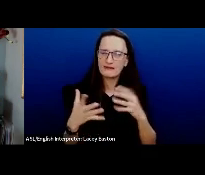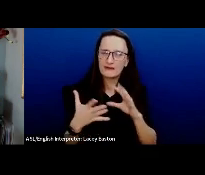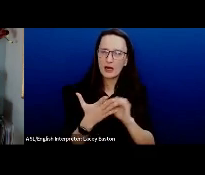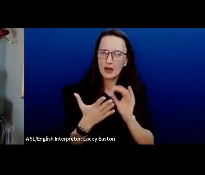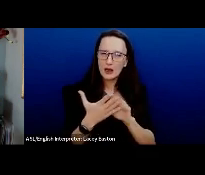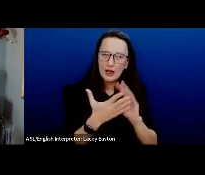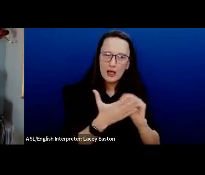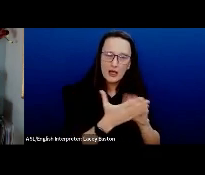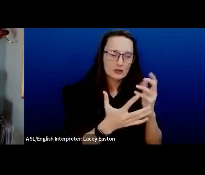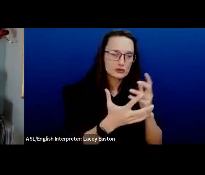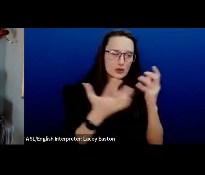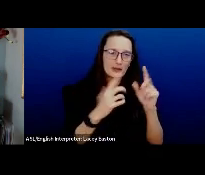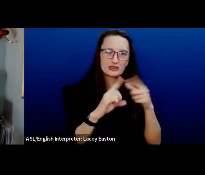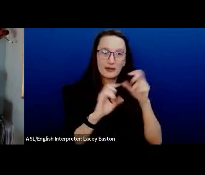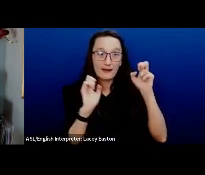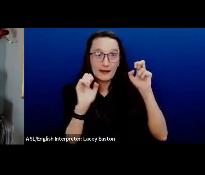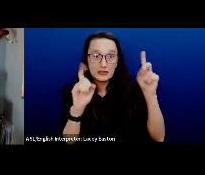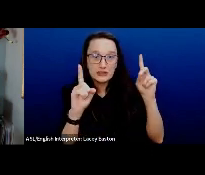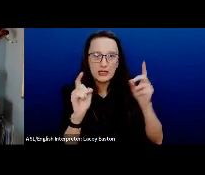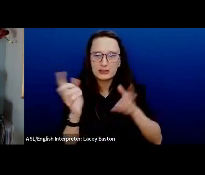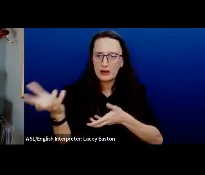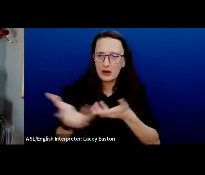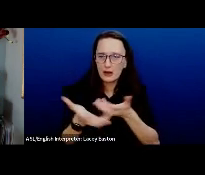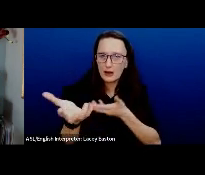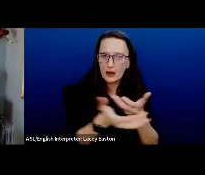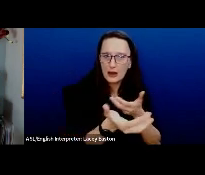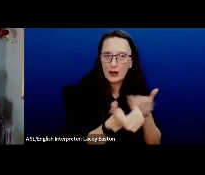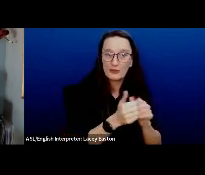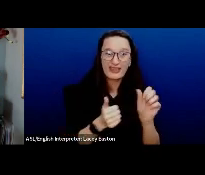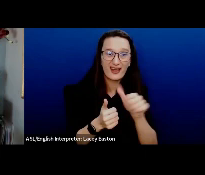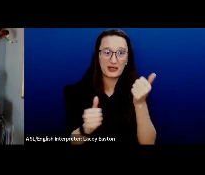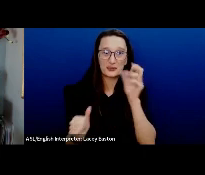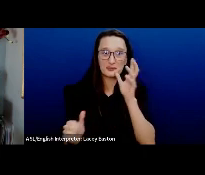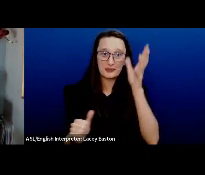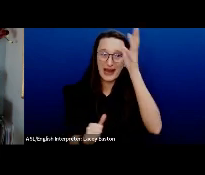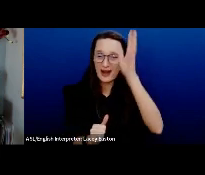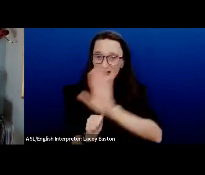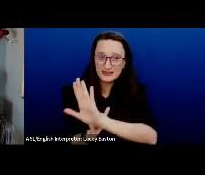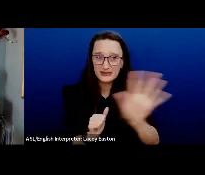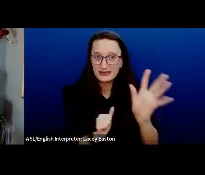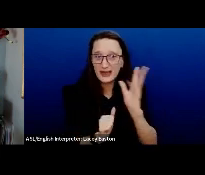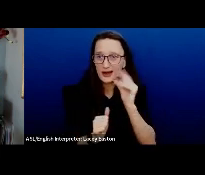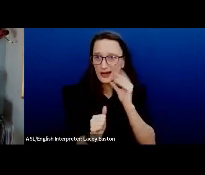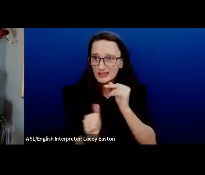sobre hablar con otros padres y sus experiencias en nuestro caso, el director de SELPA